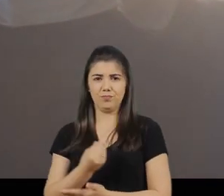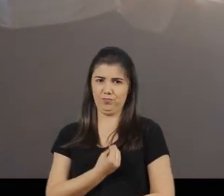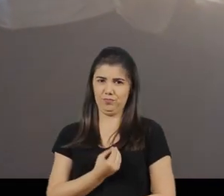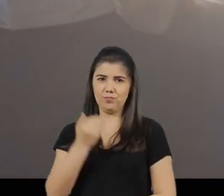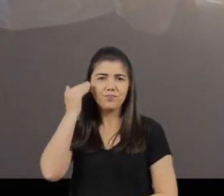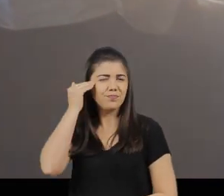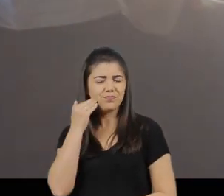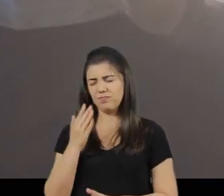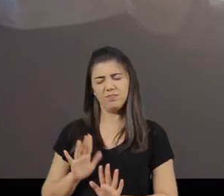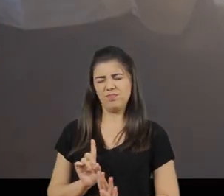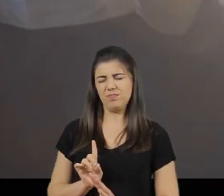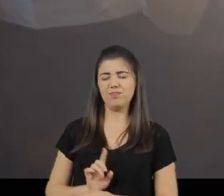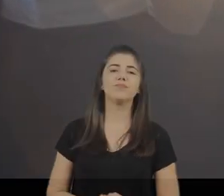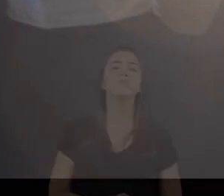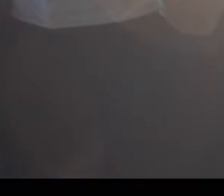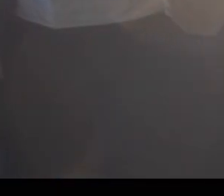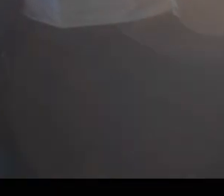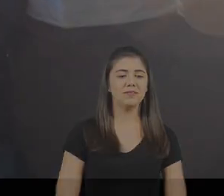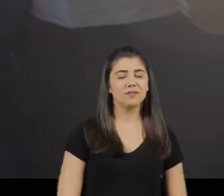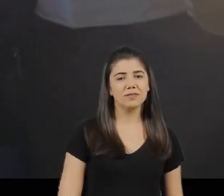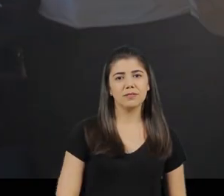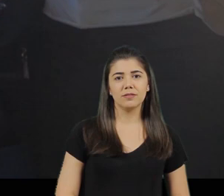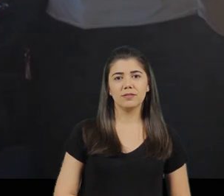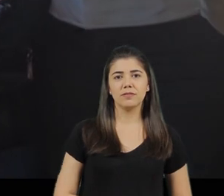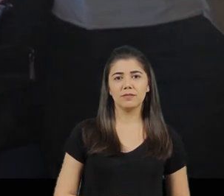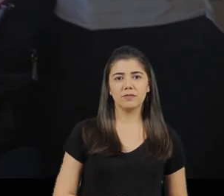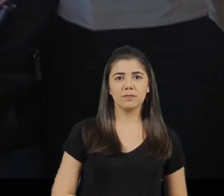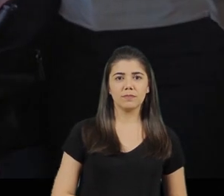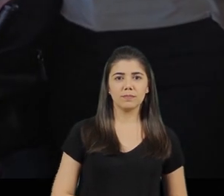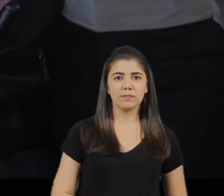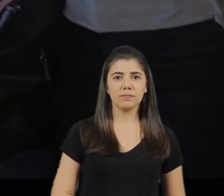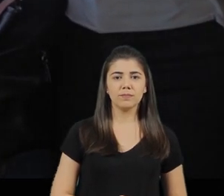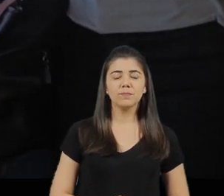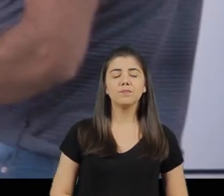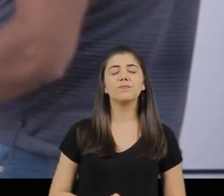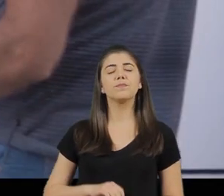não pretendo ficar aqui pro resto da minha vida. Eu sou uma pessoa mais caseira, eu não sou muito de